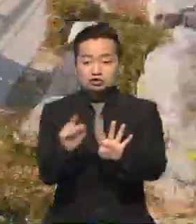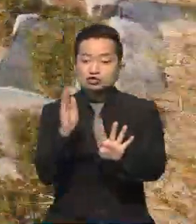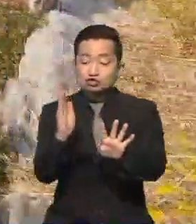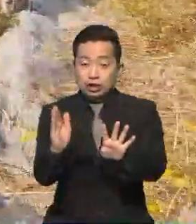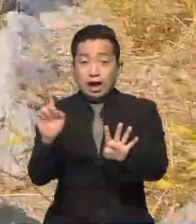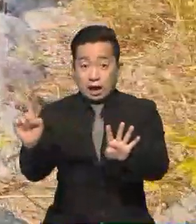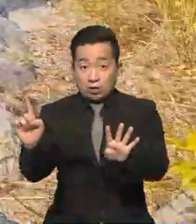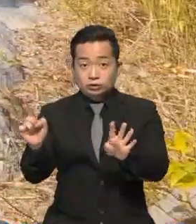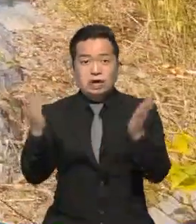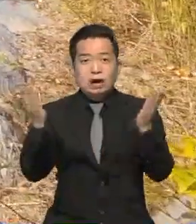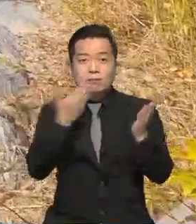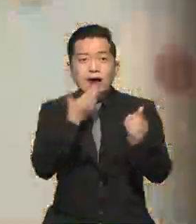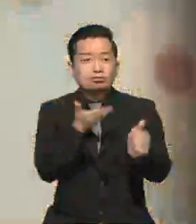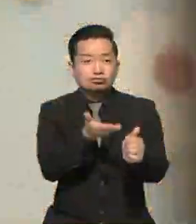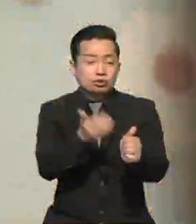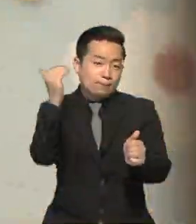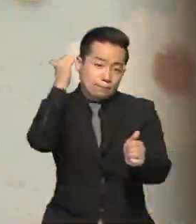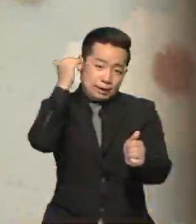차질을 빚었다고 밝혔습니다.